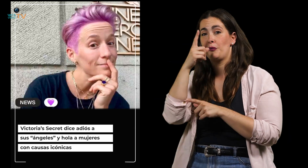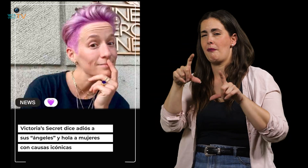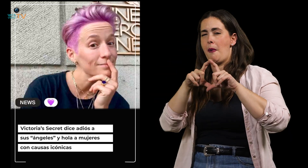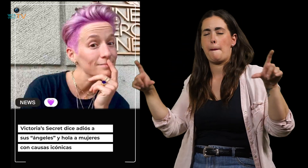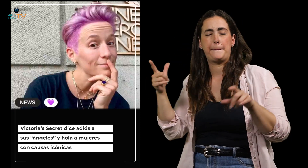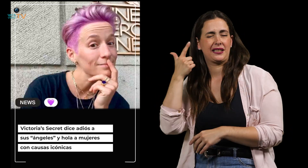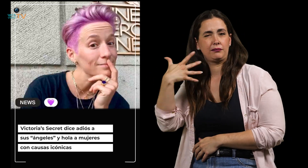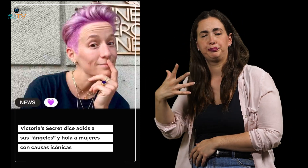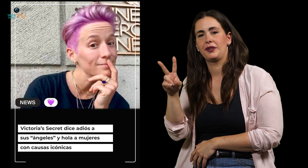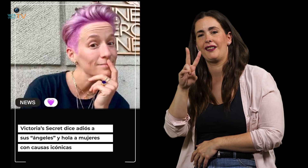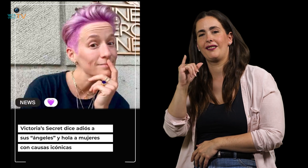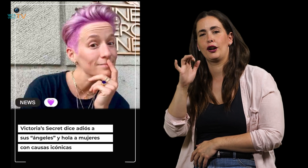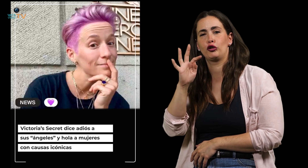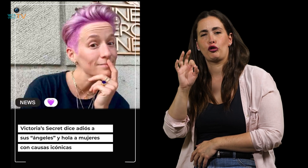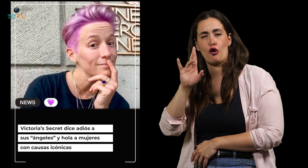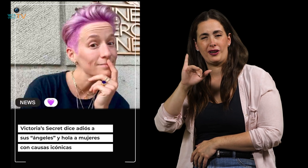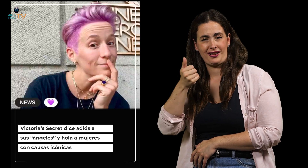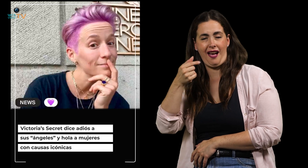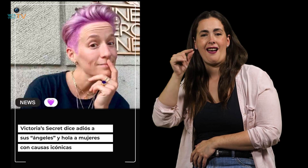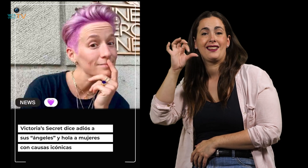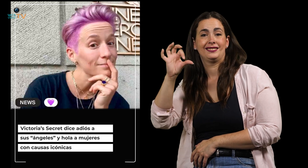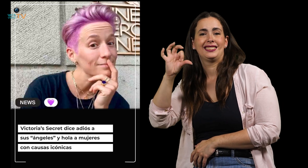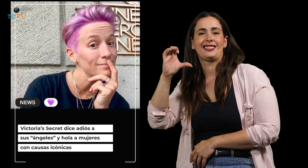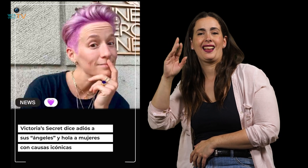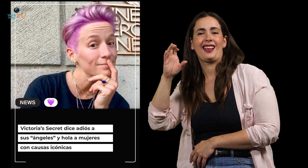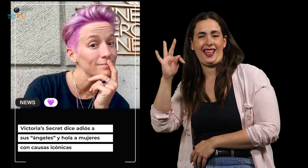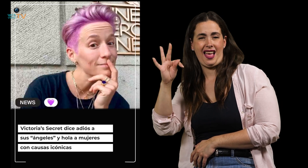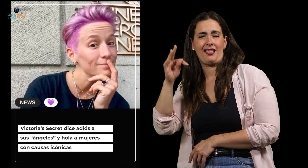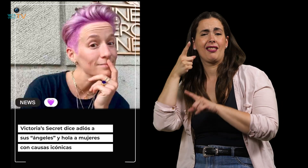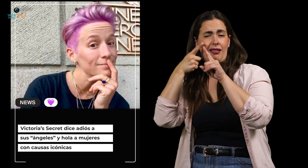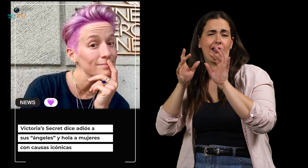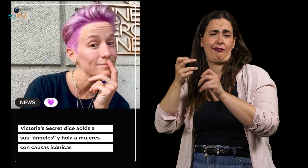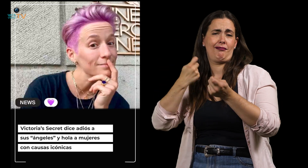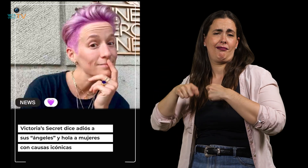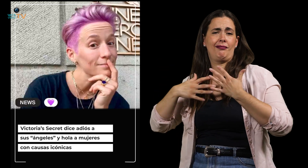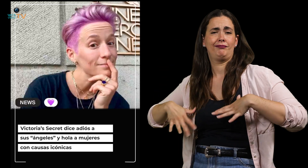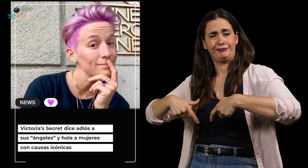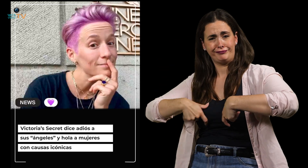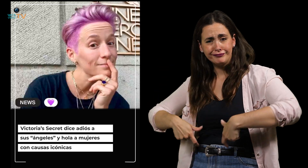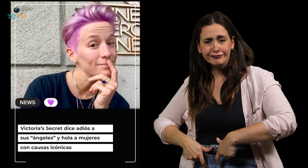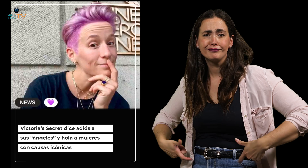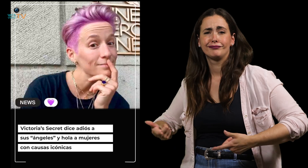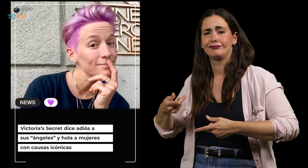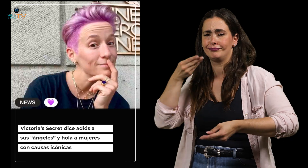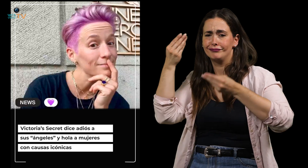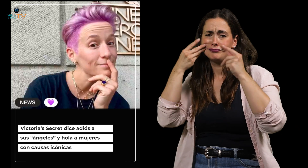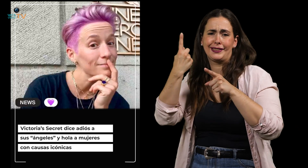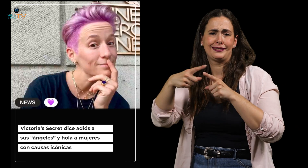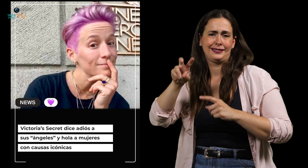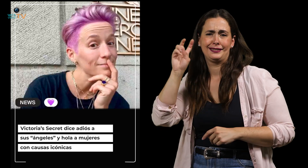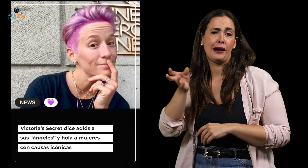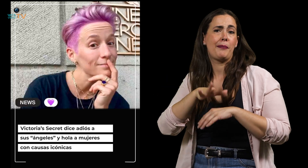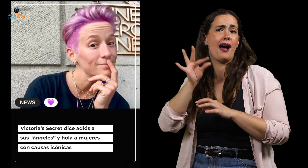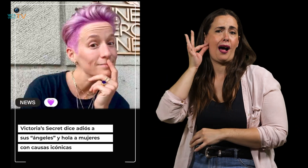La conocida marca "Victoria's Secret", dedicada a la venta de lencería femenina